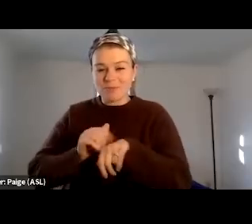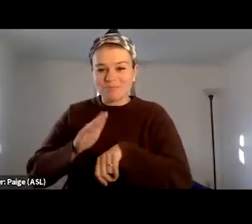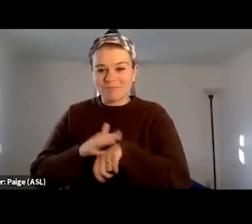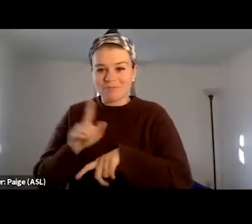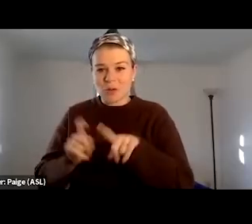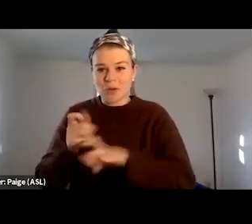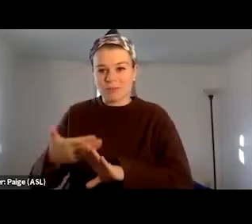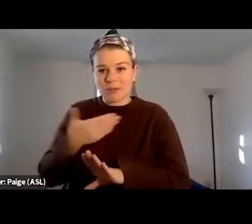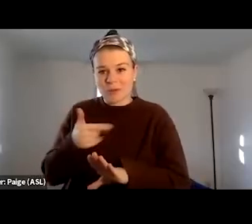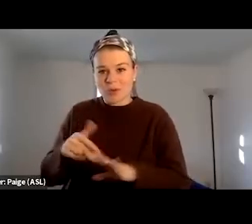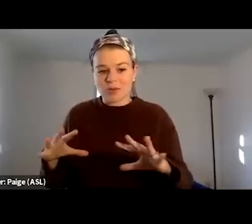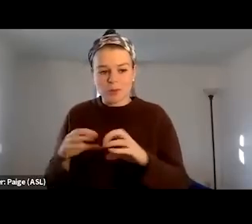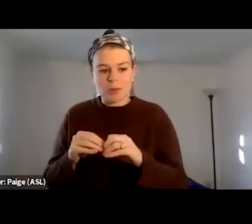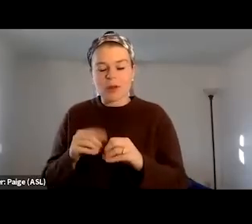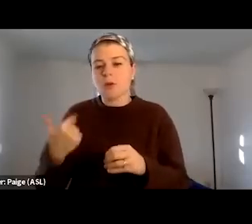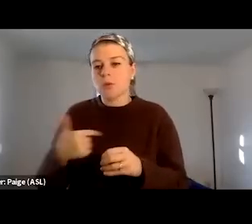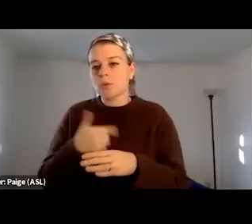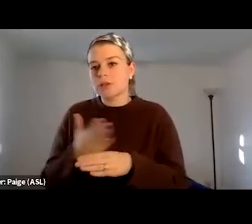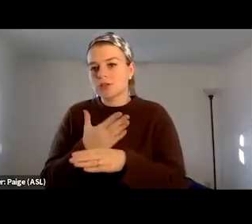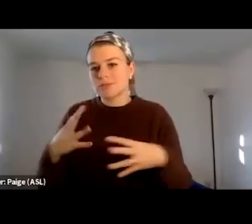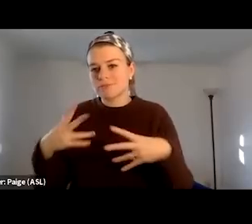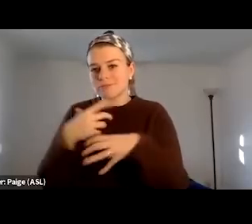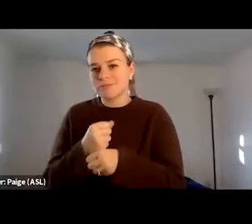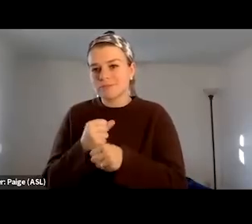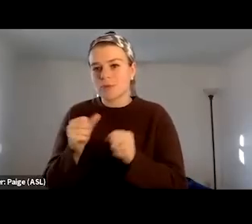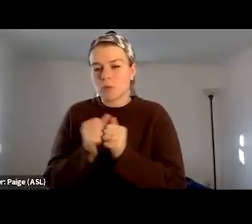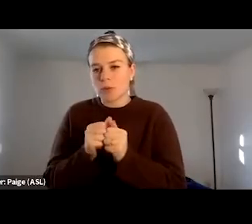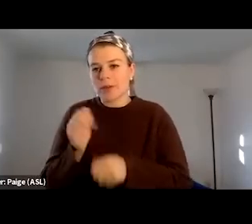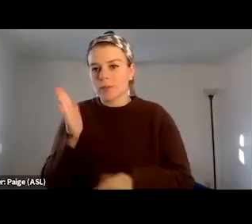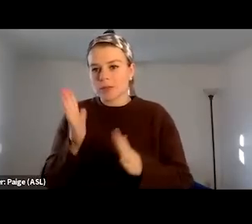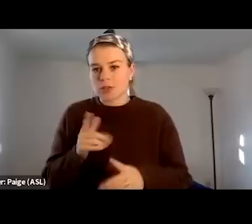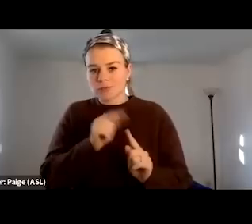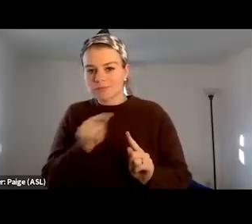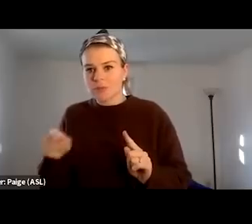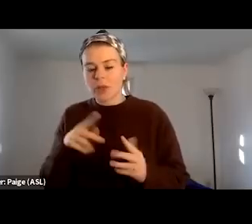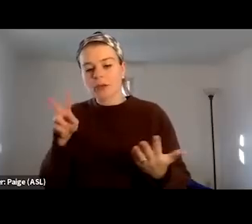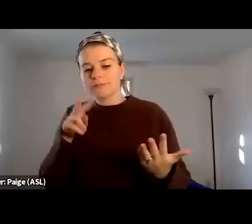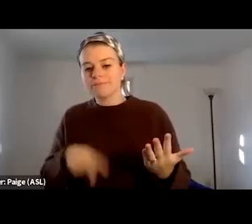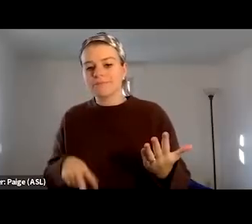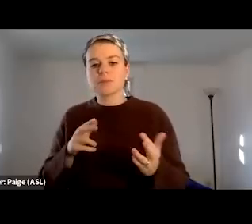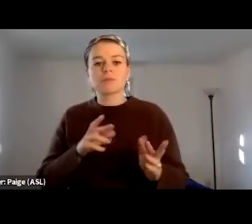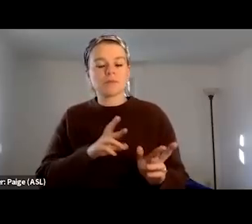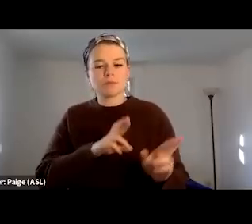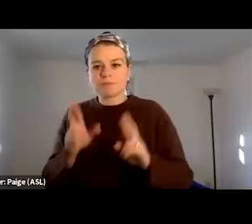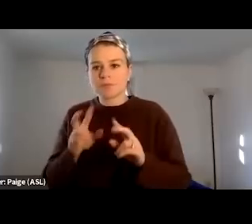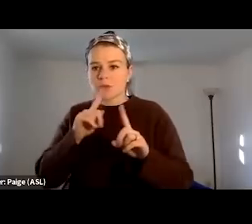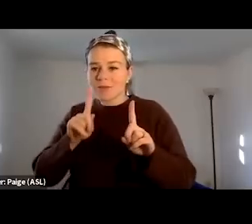Hemos compartido un resumen de ellas con los presentadores y están preparados para responder tantas como podamos